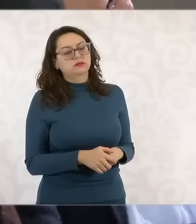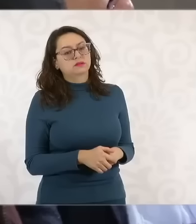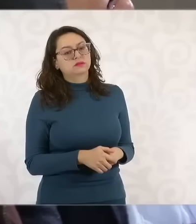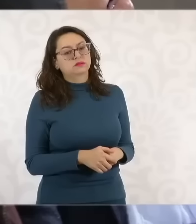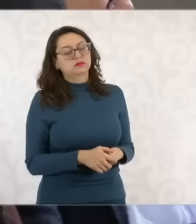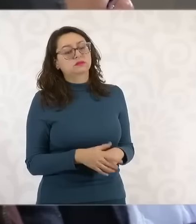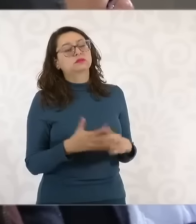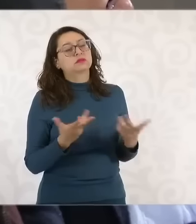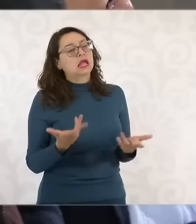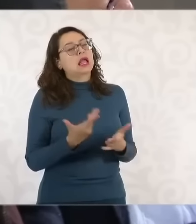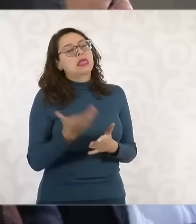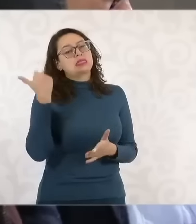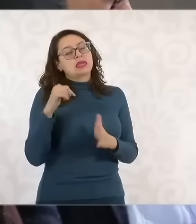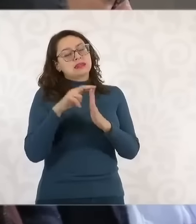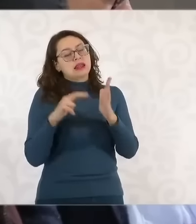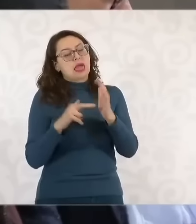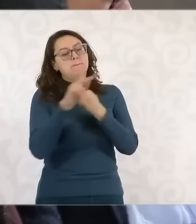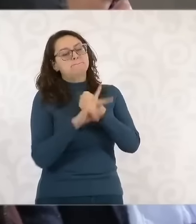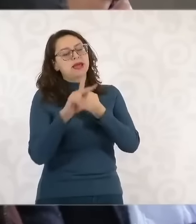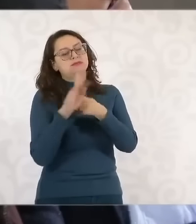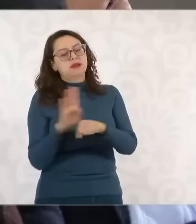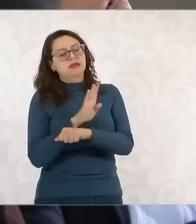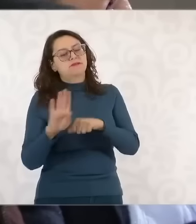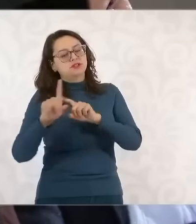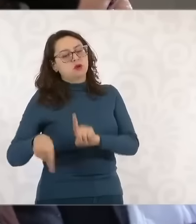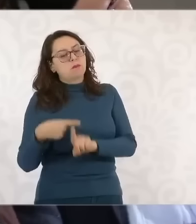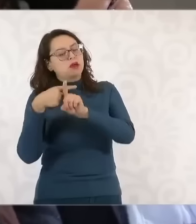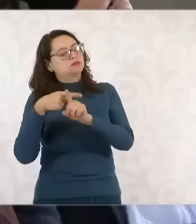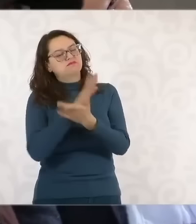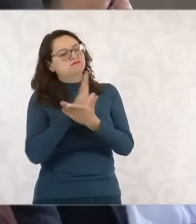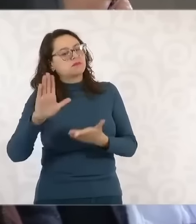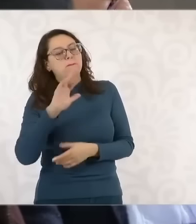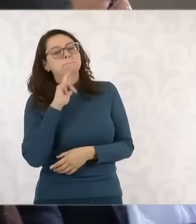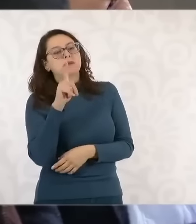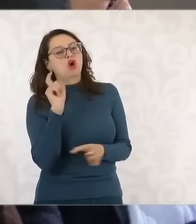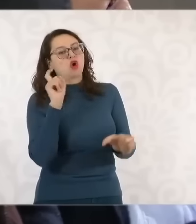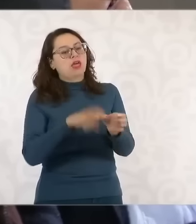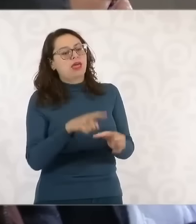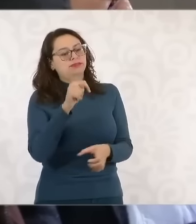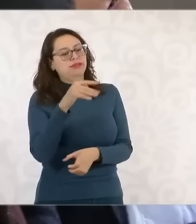del país más favorecido. El TEMEC tiene algún indicador de cuántas empresas estarían, digamos,